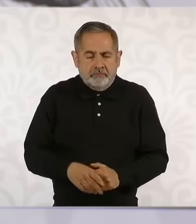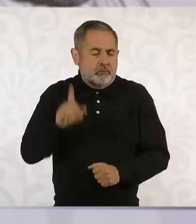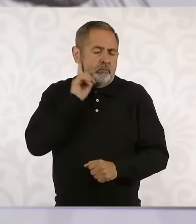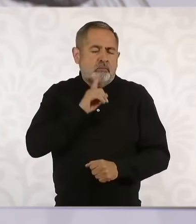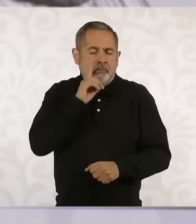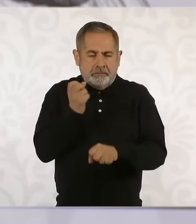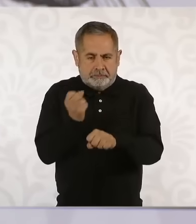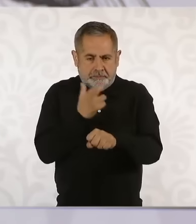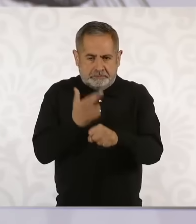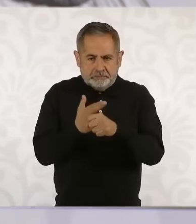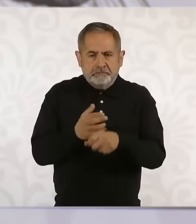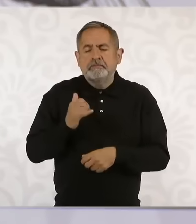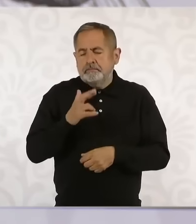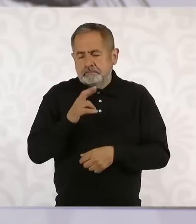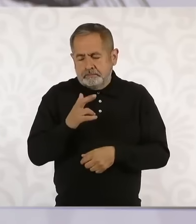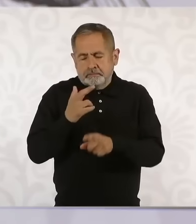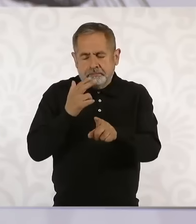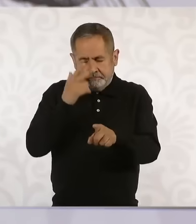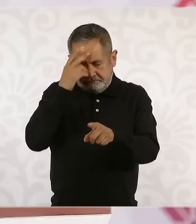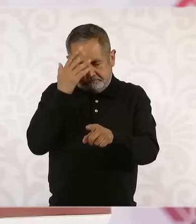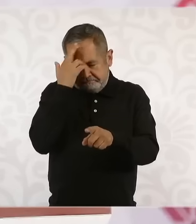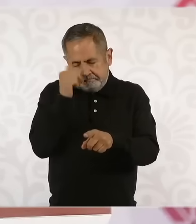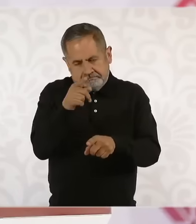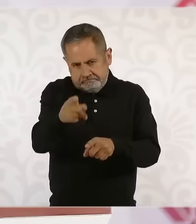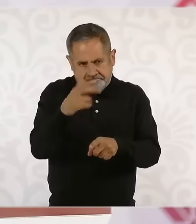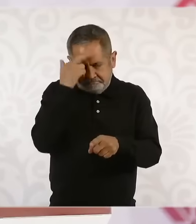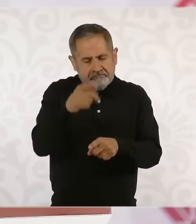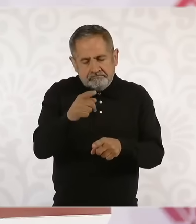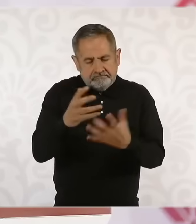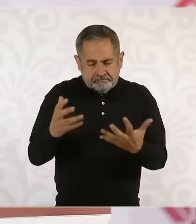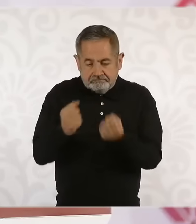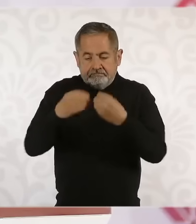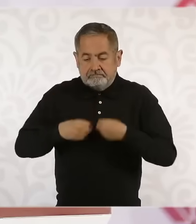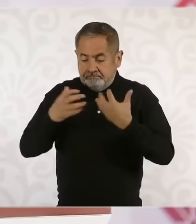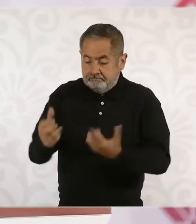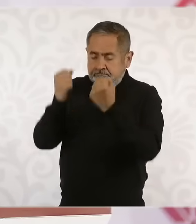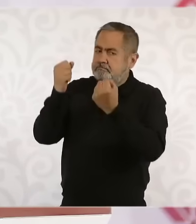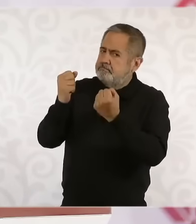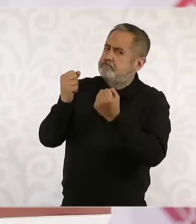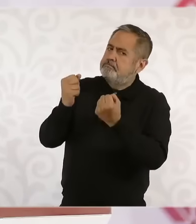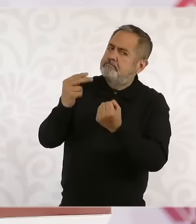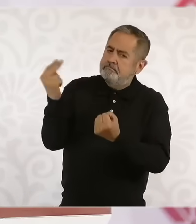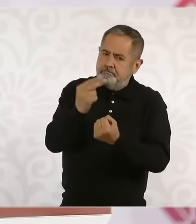de lo que usted dice. Estoy muy de acuerdo. Y habría que revisar cuáles son esos estados